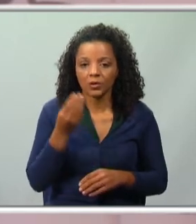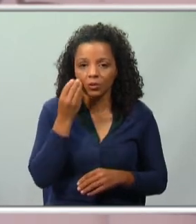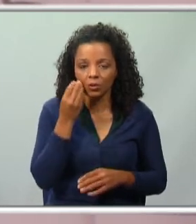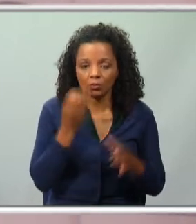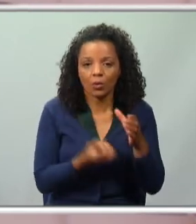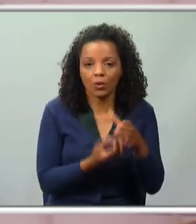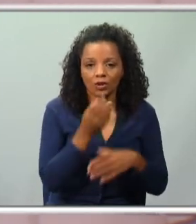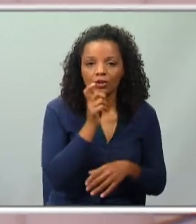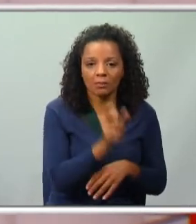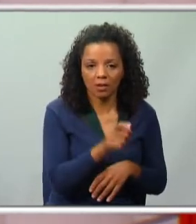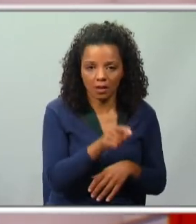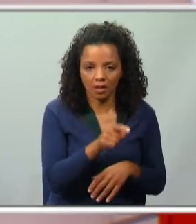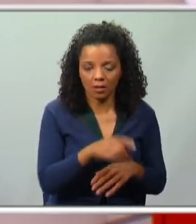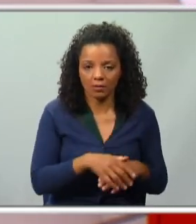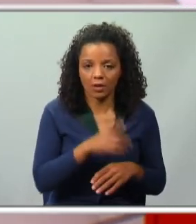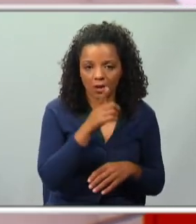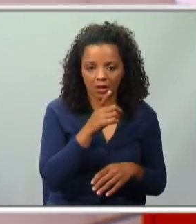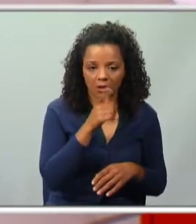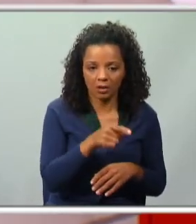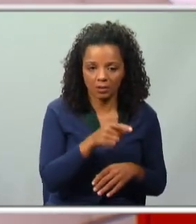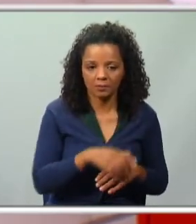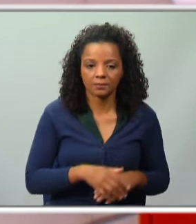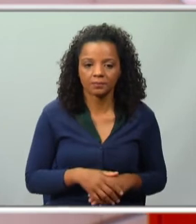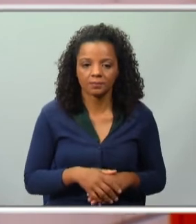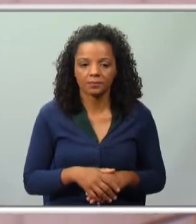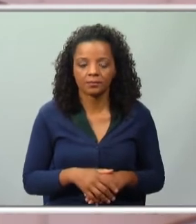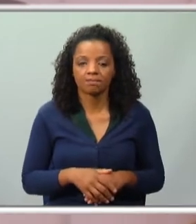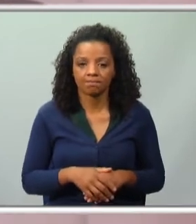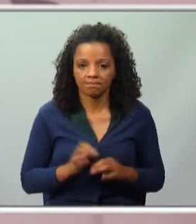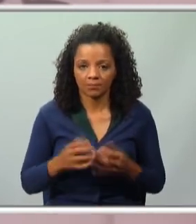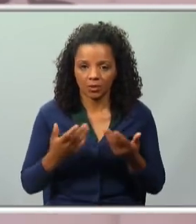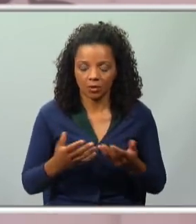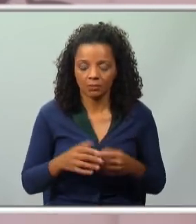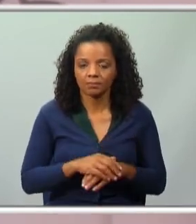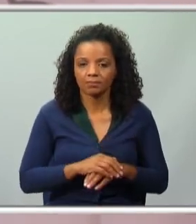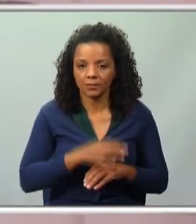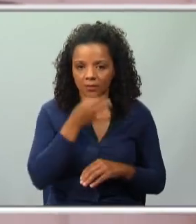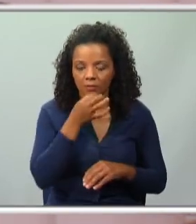aquelas provinham no original boletim agora falamos nas homônimas fizemos 這些來自原始公告現在我們談論我們所做的同音詞